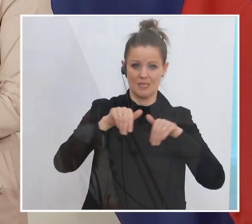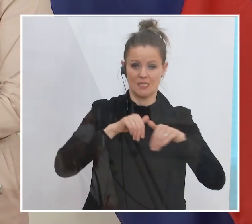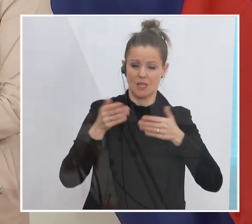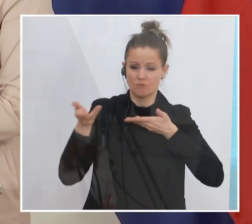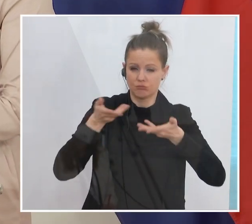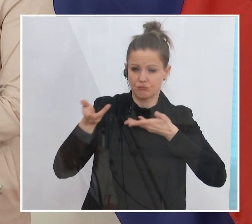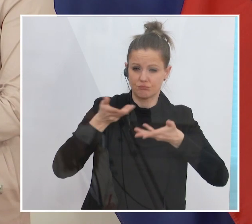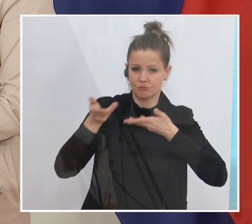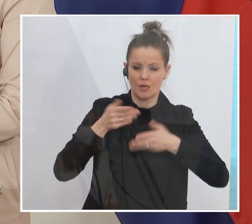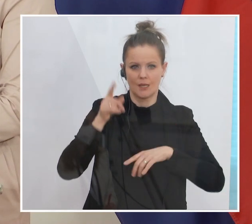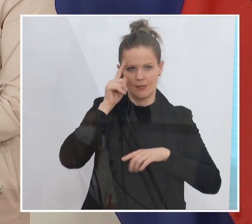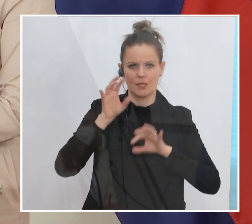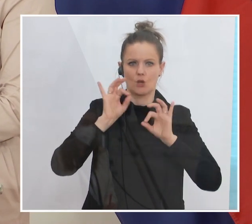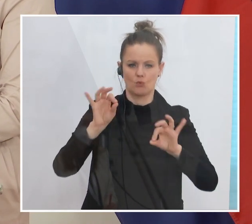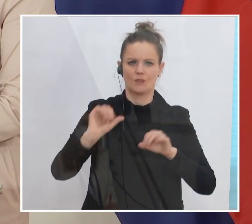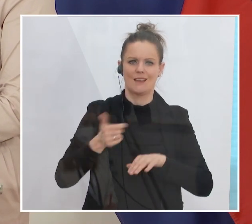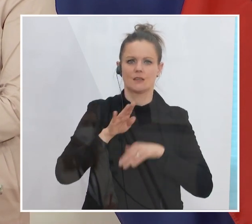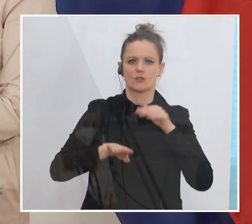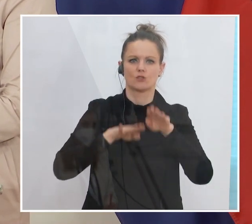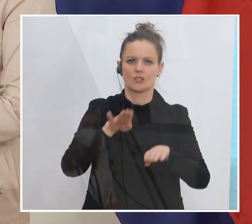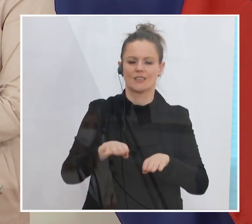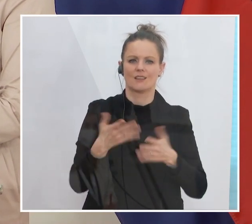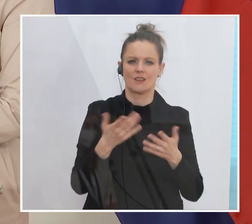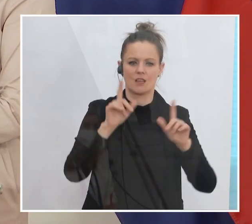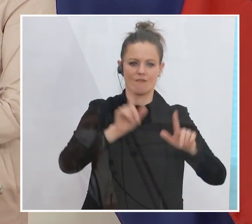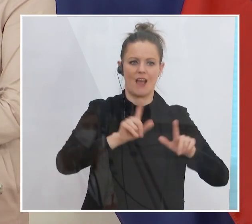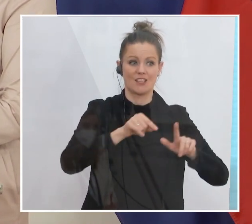dass es gut ist in einem ersten Schritt, das anhand der Veranstaltung zu testen,